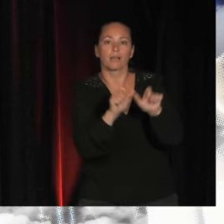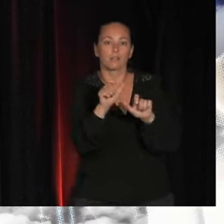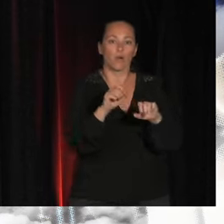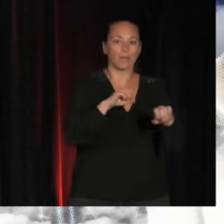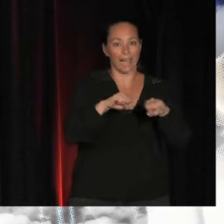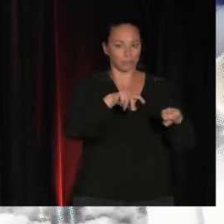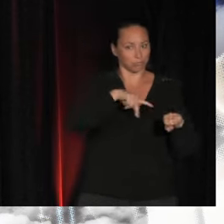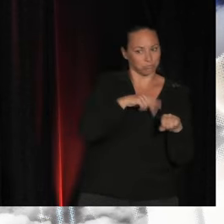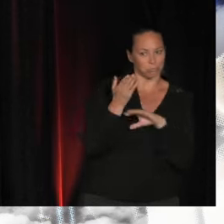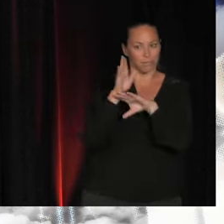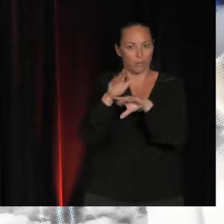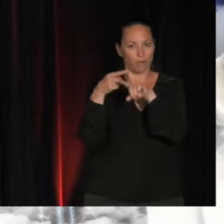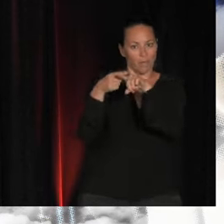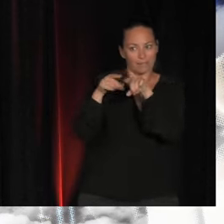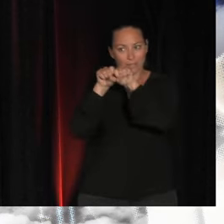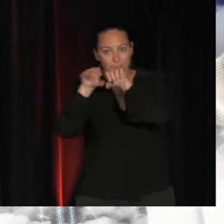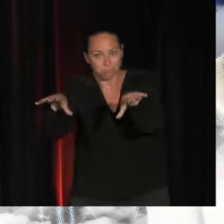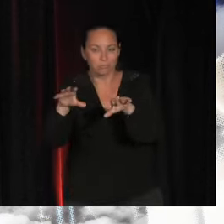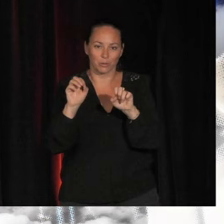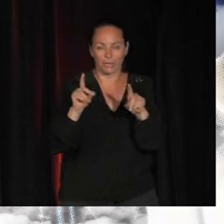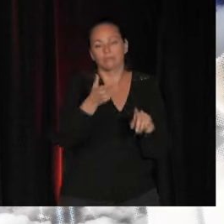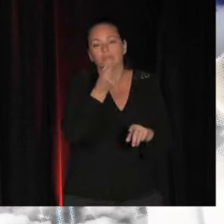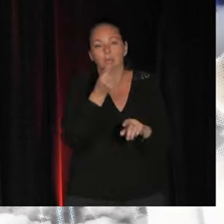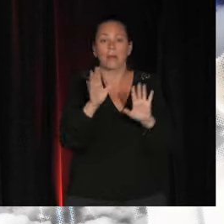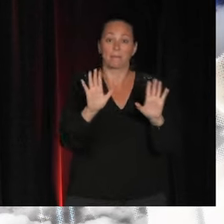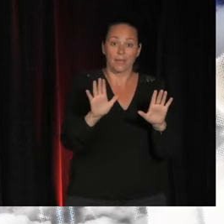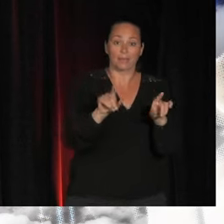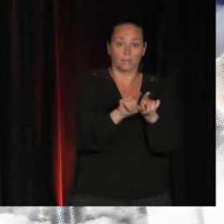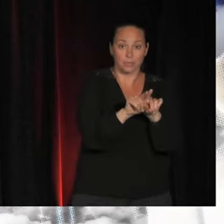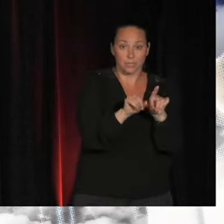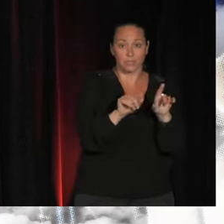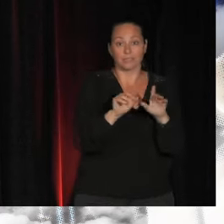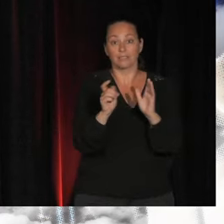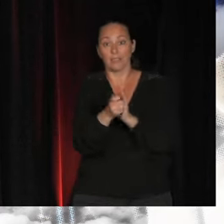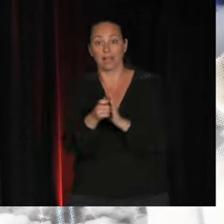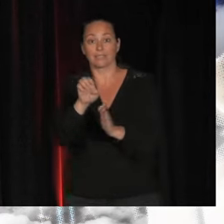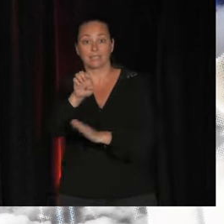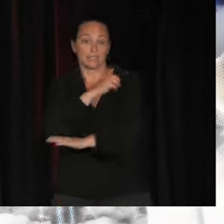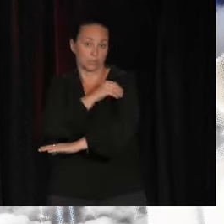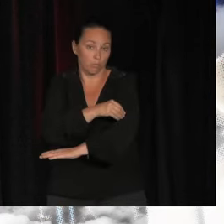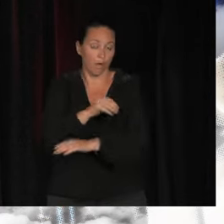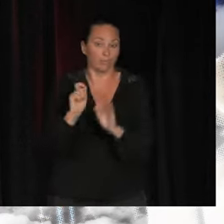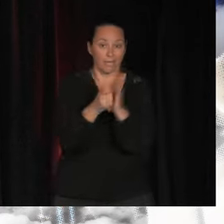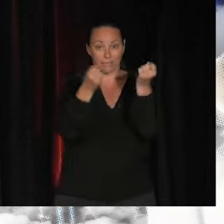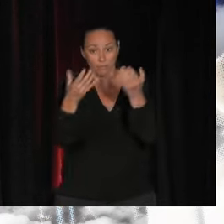Mais après, c'est aussi comment on retranscrit les parties pendant l'e-sport, pendant les événements, pendant les diffusions des streamers,